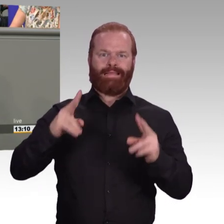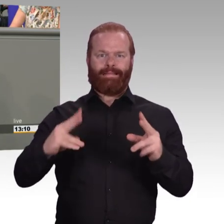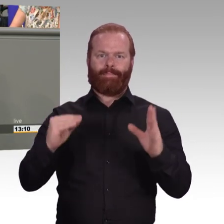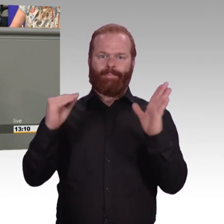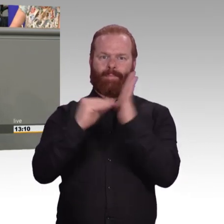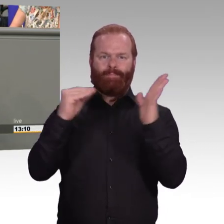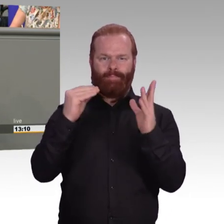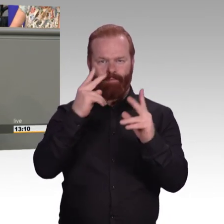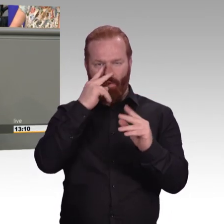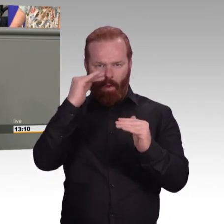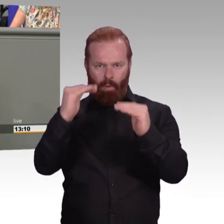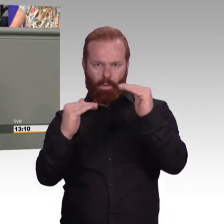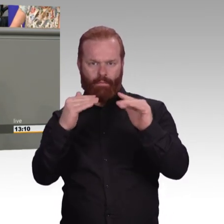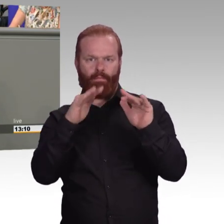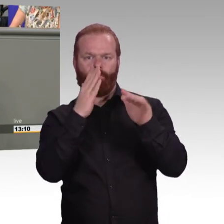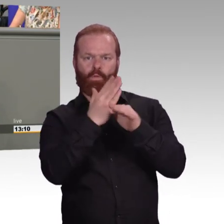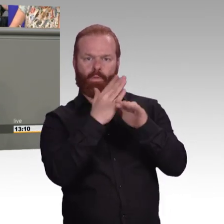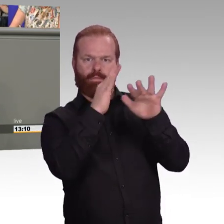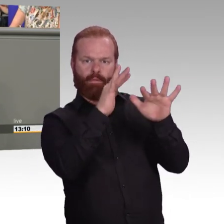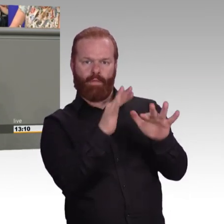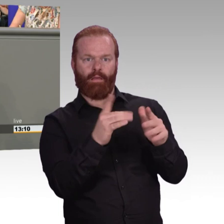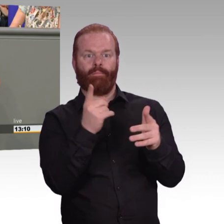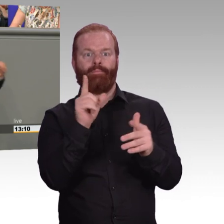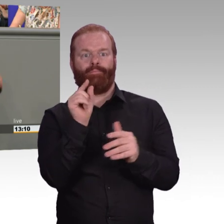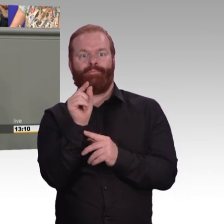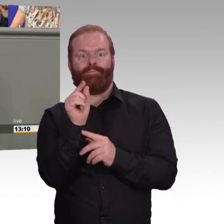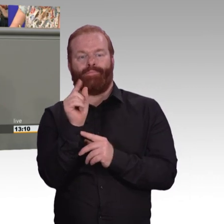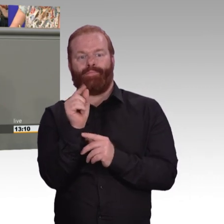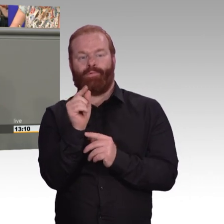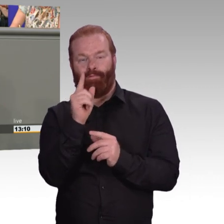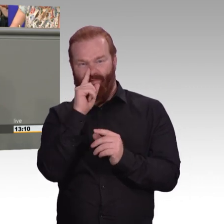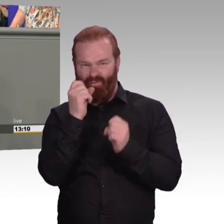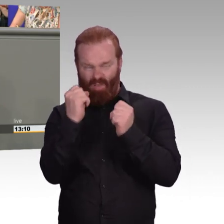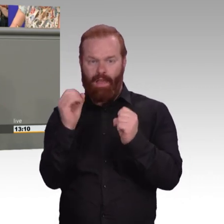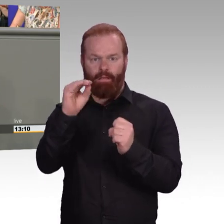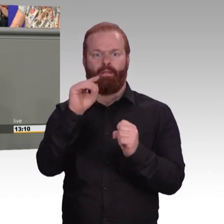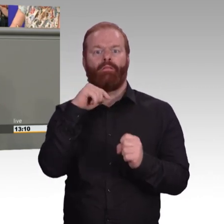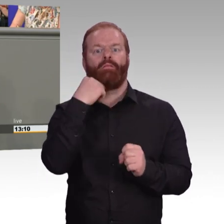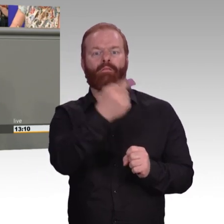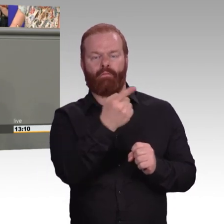und besonnene Rechtsprechung des Bundesverfassungsgerichts, die das ausbuchstabiert hatte in den letzten 70 Jahren,